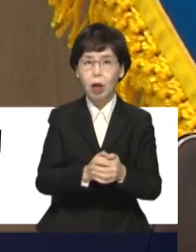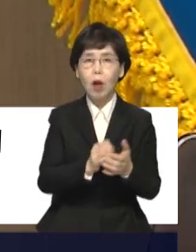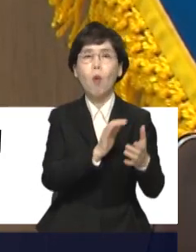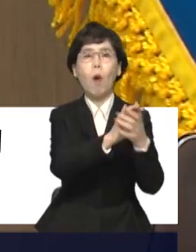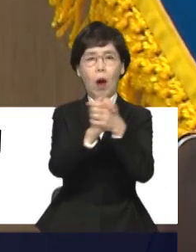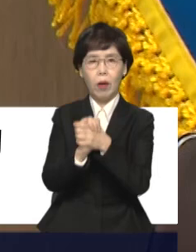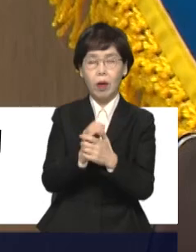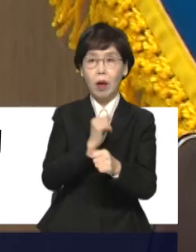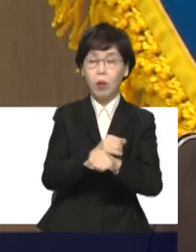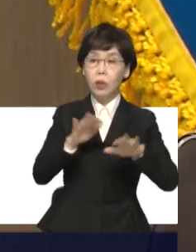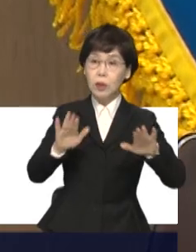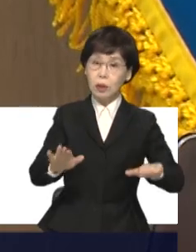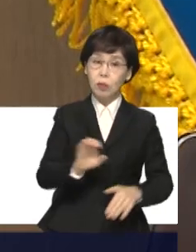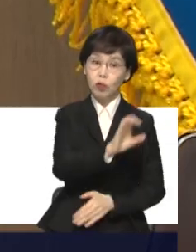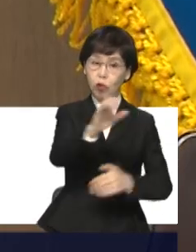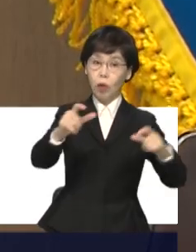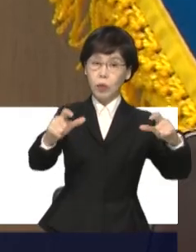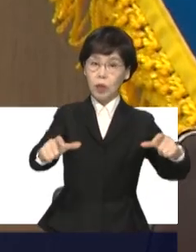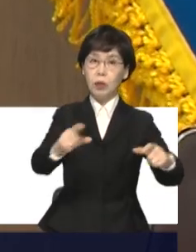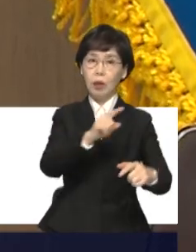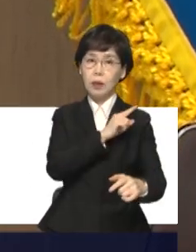이제는 유럽에서 가장 가깝게 협력하는 이웃이 됐습니다.